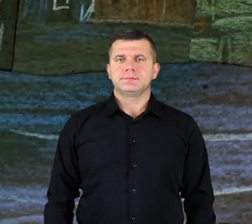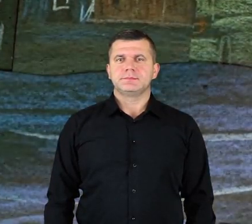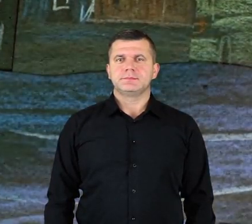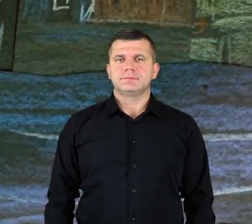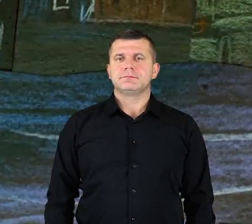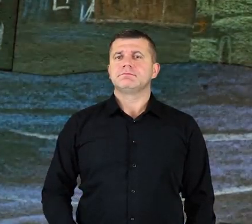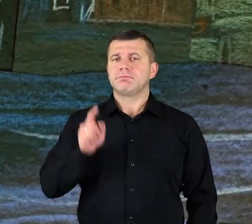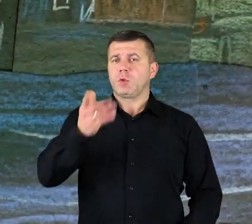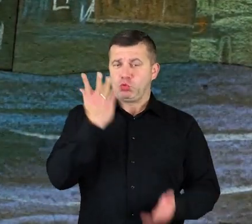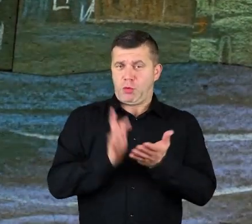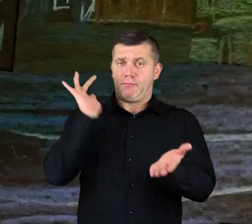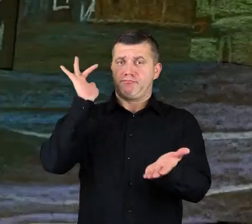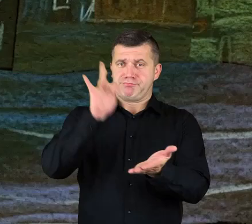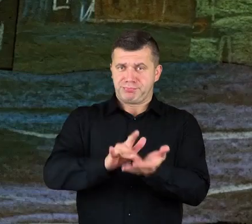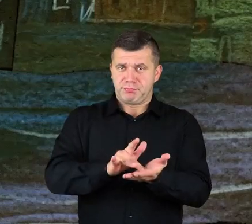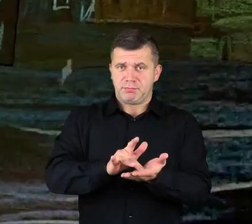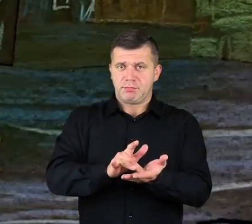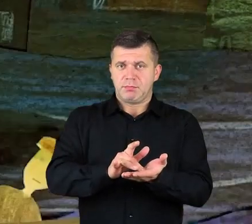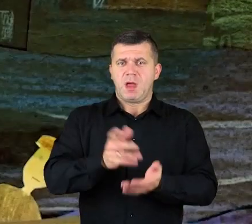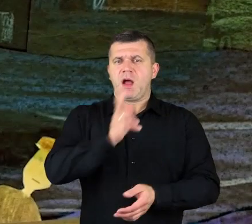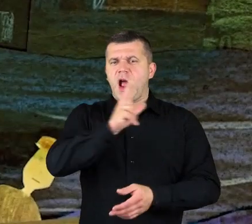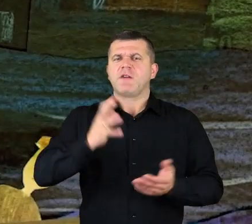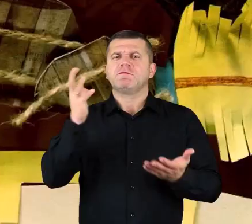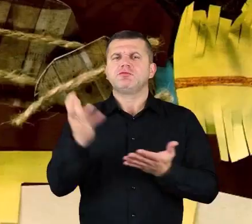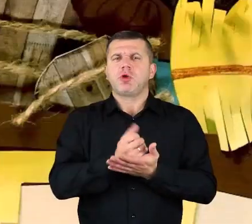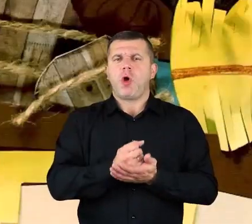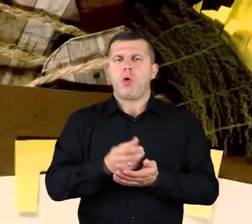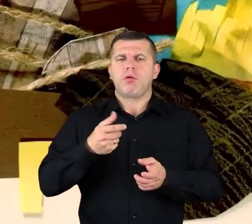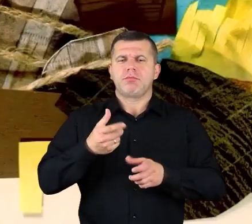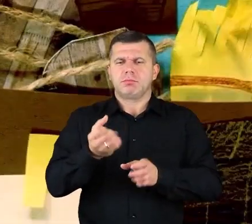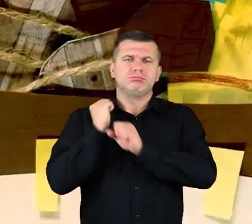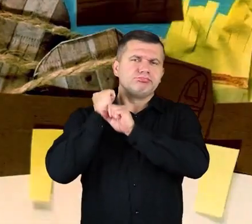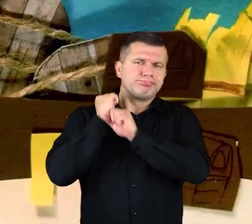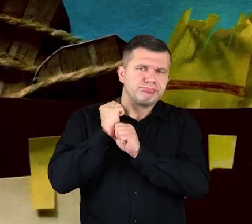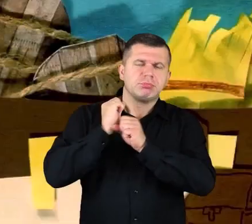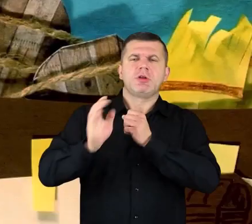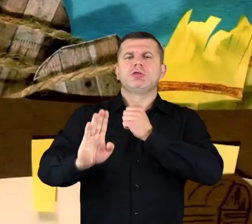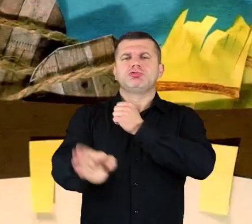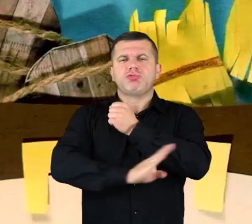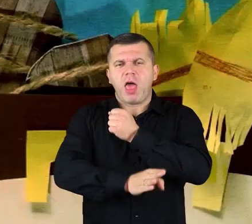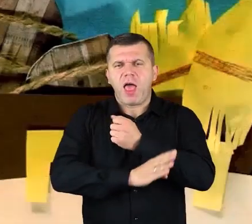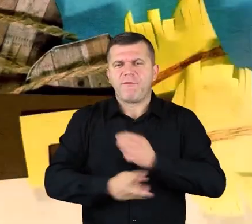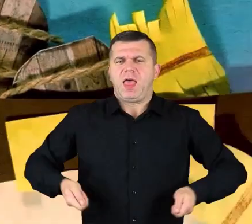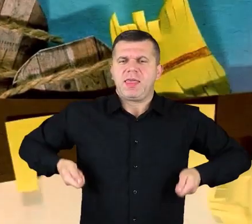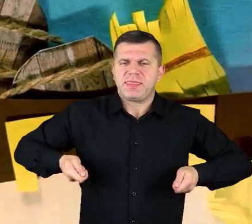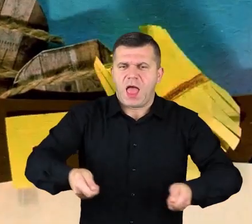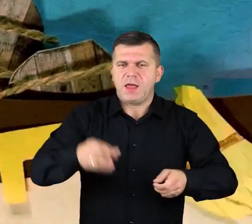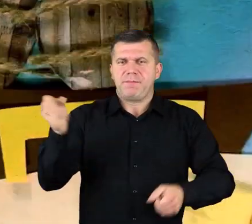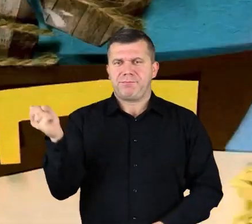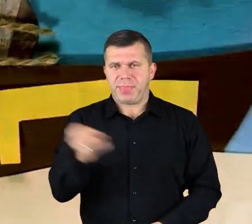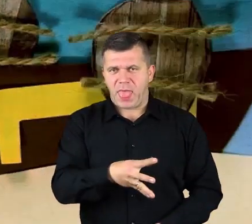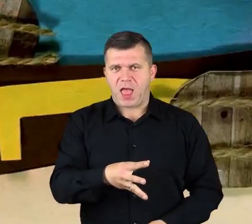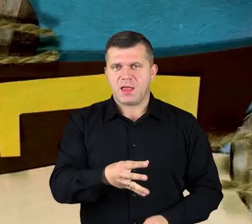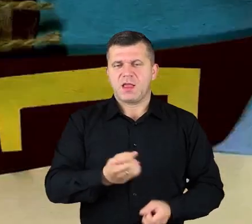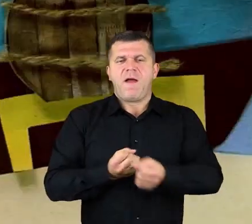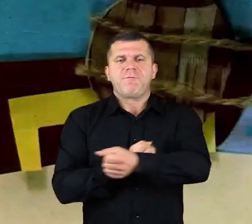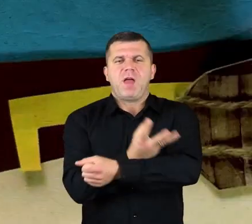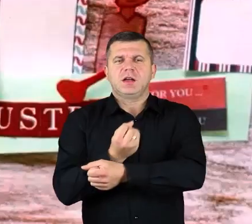Tam, gdzie już dopłynęli, każdy z nich wziął na swoje barki drewno, taczki z piaskiem i warzywa.